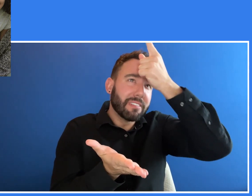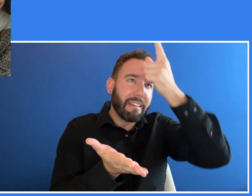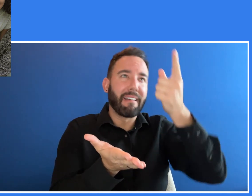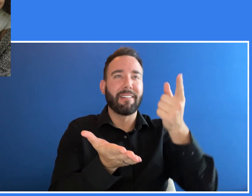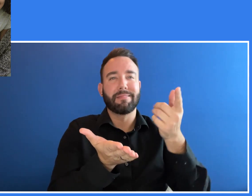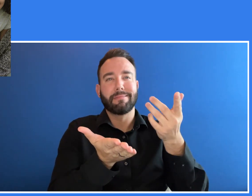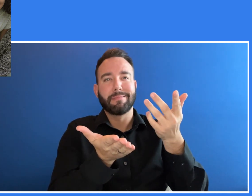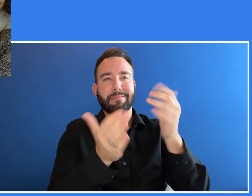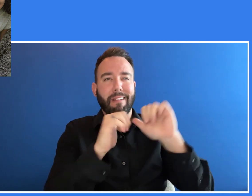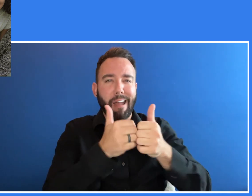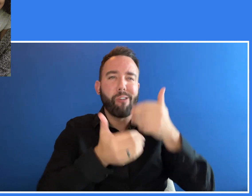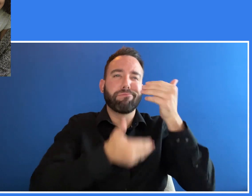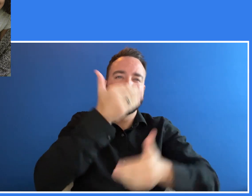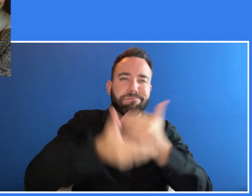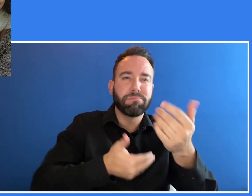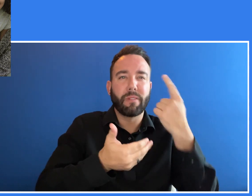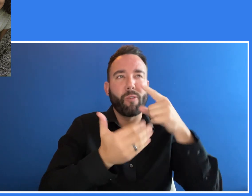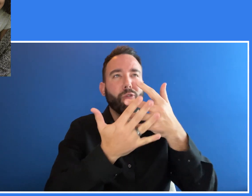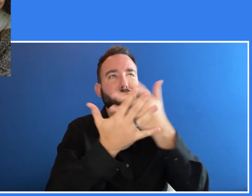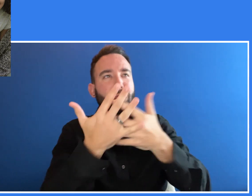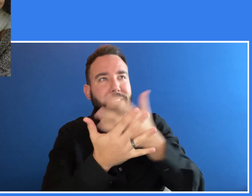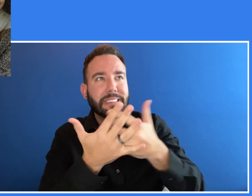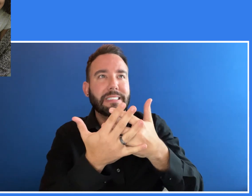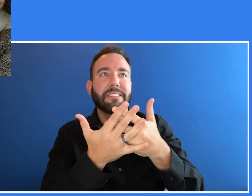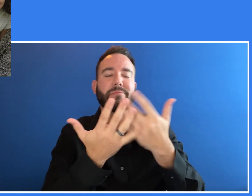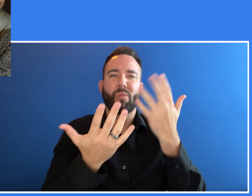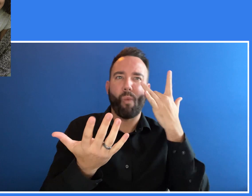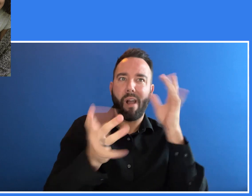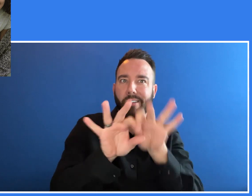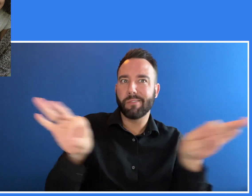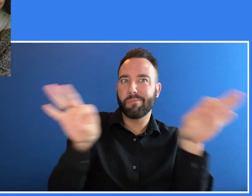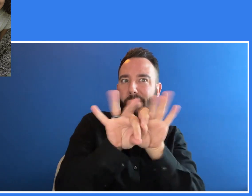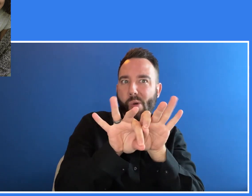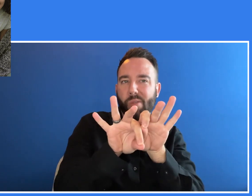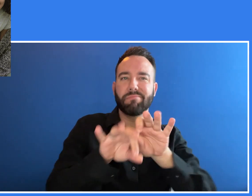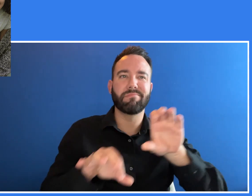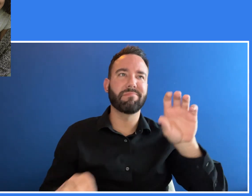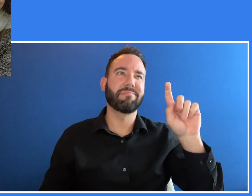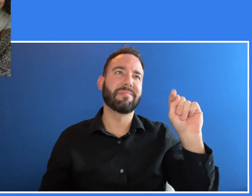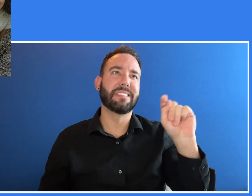de mejorar la comprensión de la importancia de las pruebas de detección con DTC,